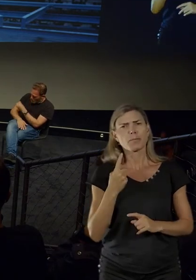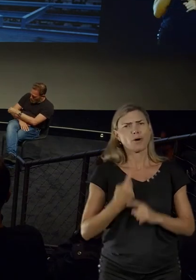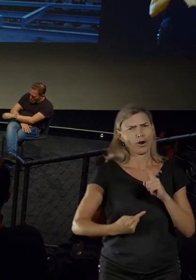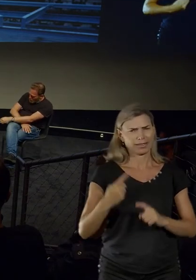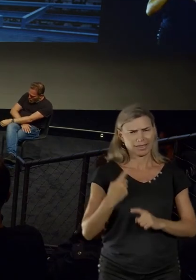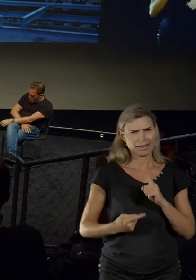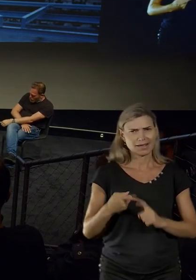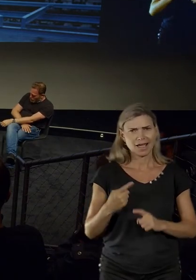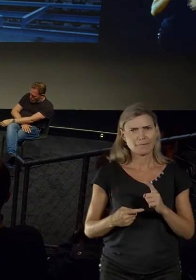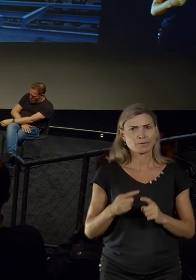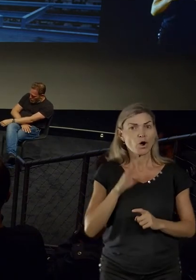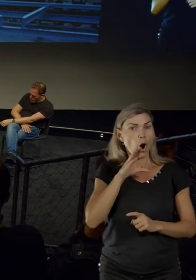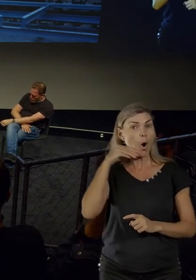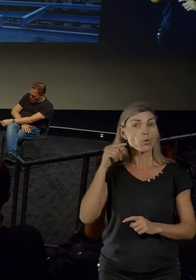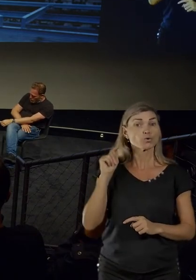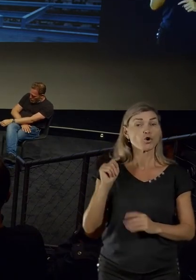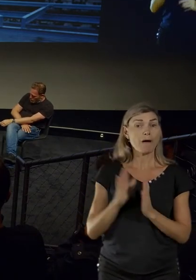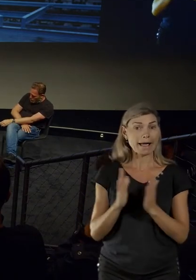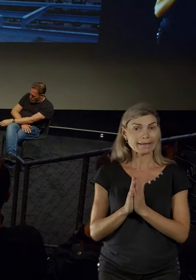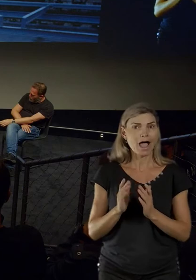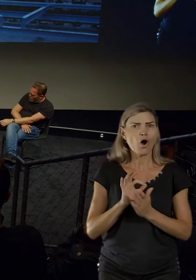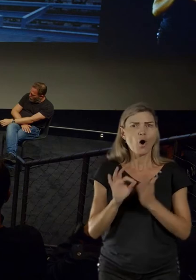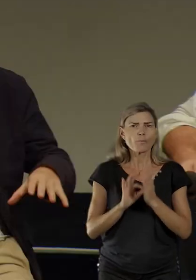Hruškovy knihy, potom padesátá léta. Většinou to směřovalo k tomu,